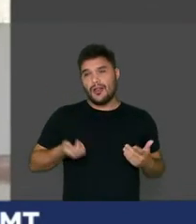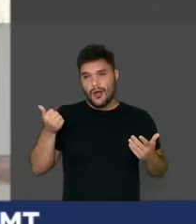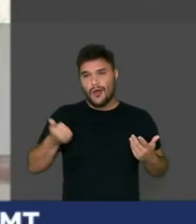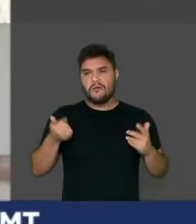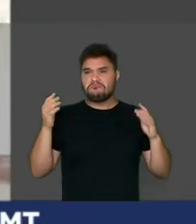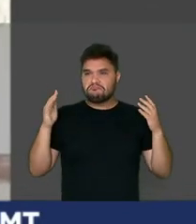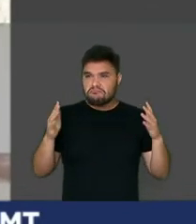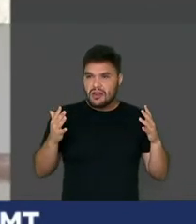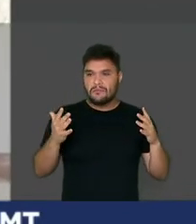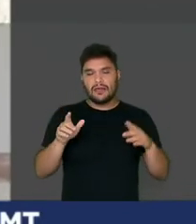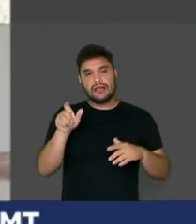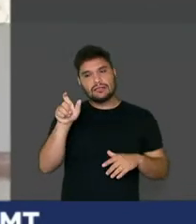PESSOAS VIVAM MAIS E VIVAM MELHOR. PARABÉNS AO DEPUTADO